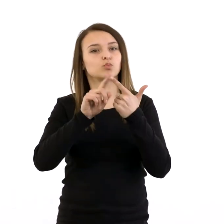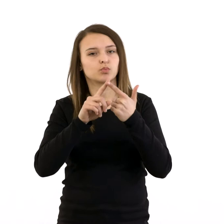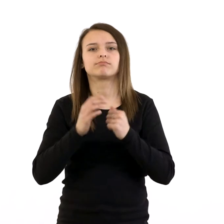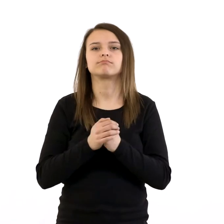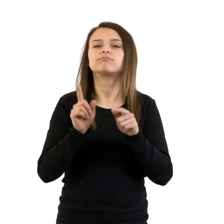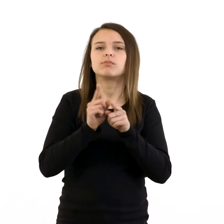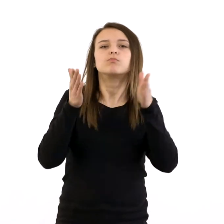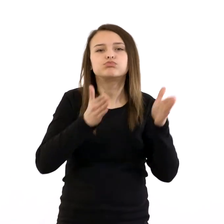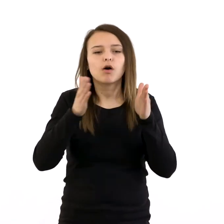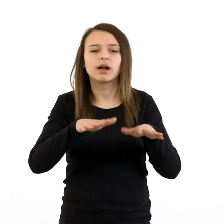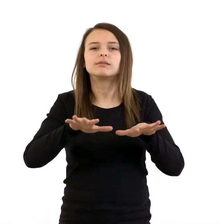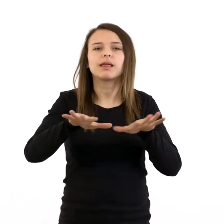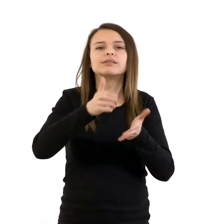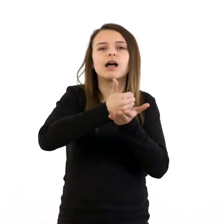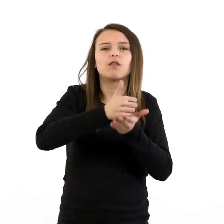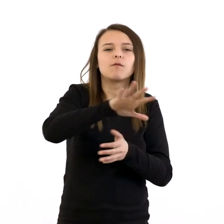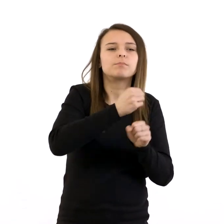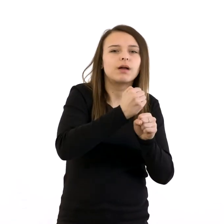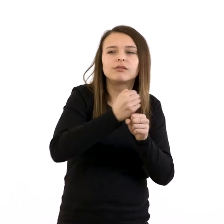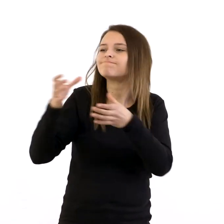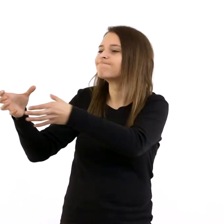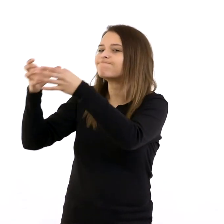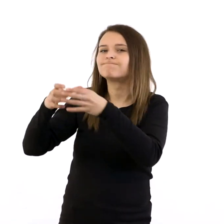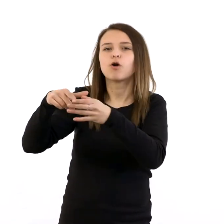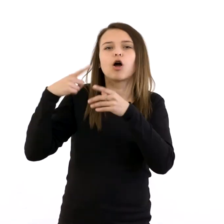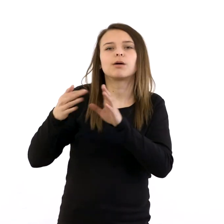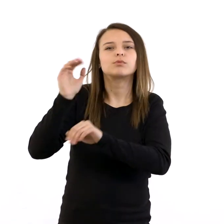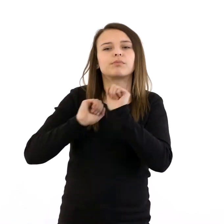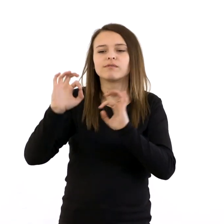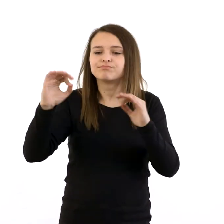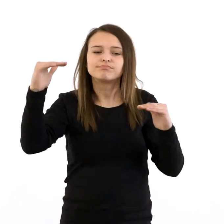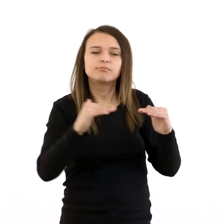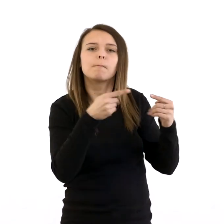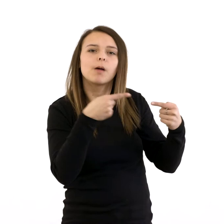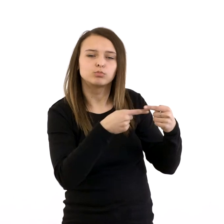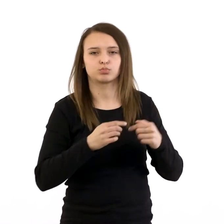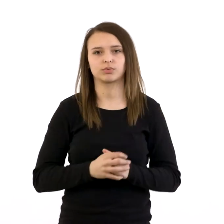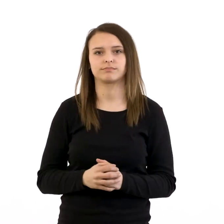2. przygotowanie pomieszczeń i dostosowanie stanowisk pracy do potrzeb osób niepełnosprawnych;